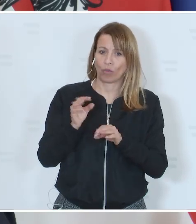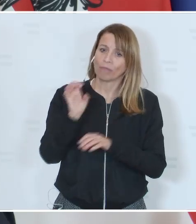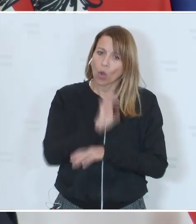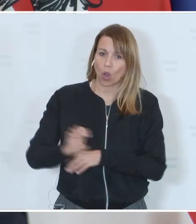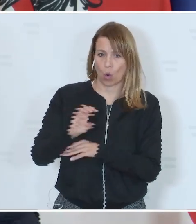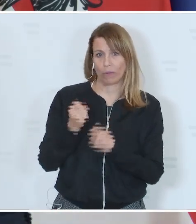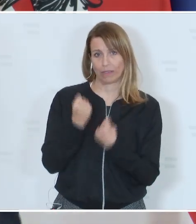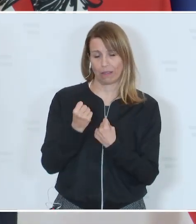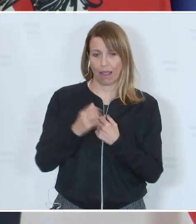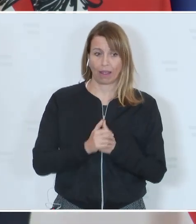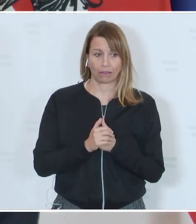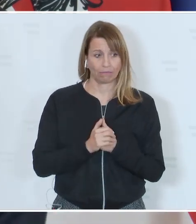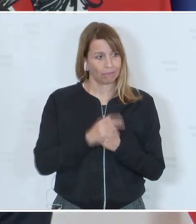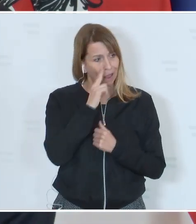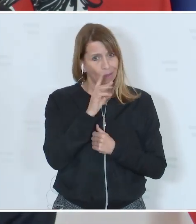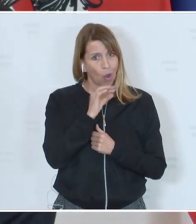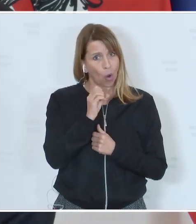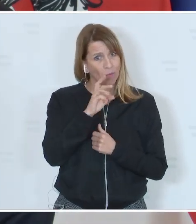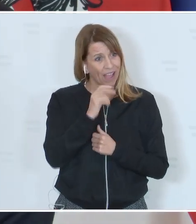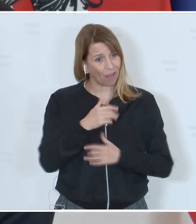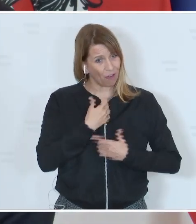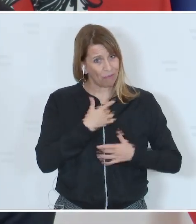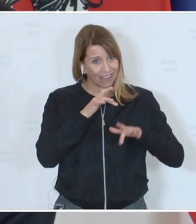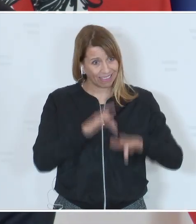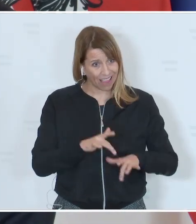Wie gesagt: Lieber Robert, ich freue mich, dass du hier bist. Ich freue mich auf die Vertiefung